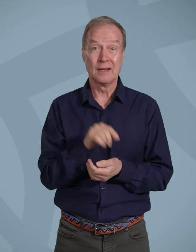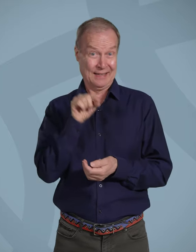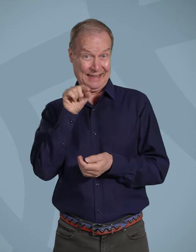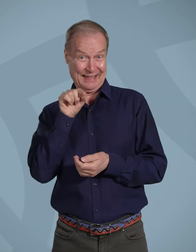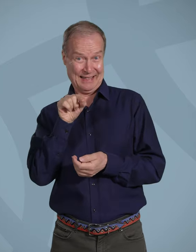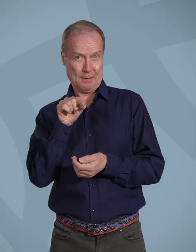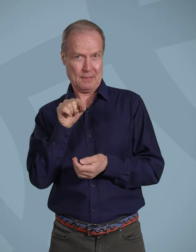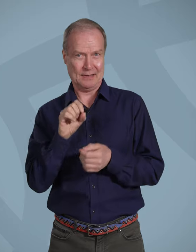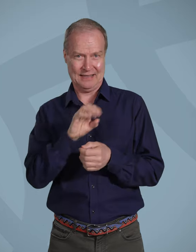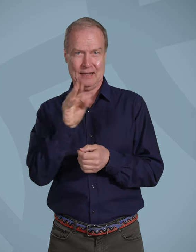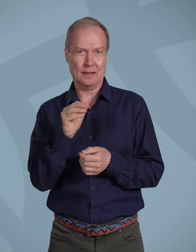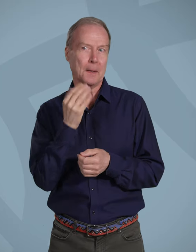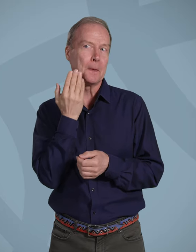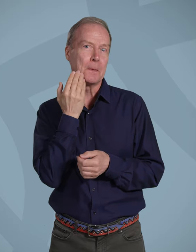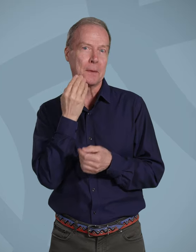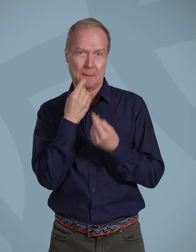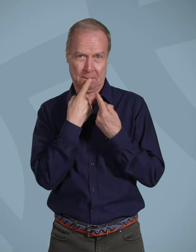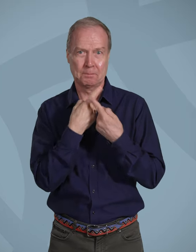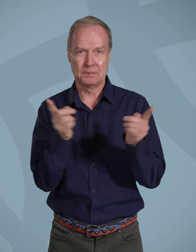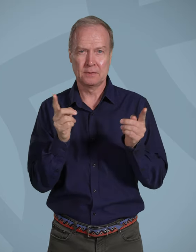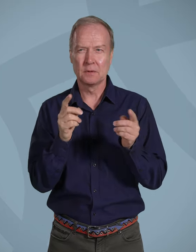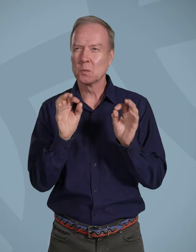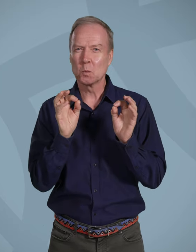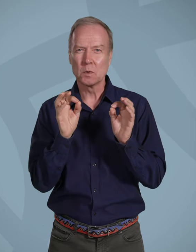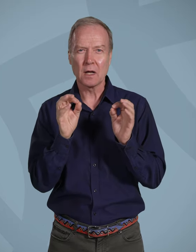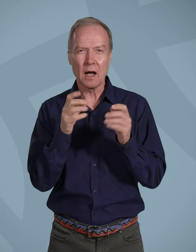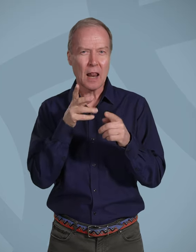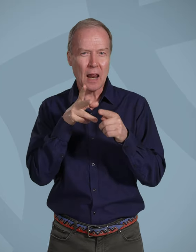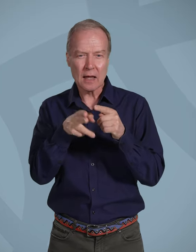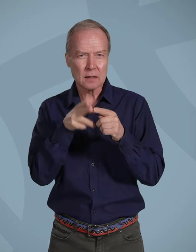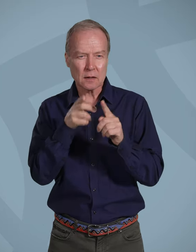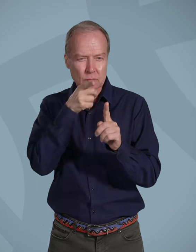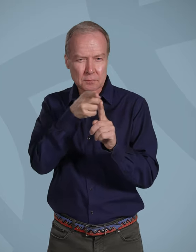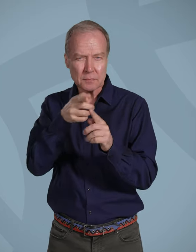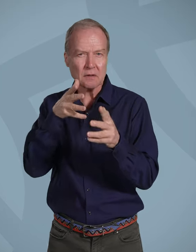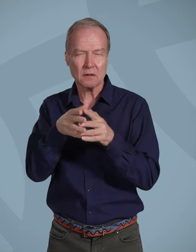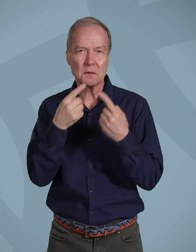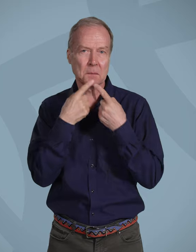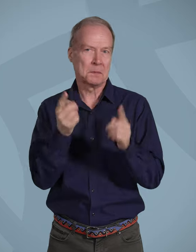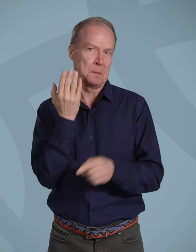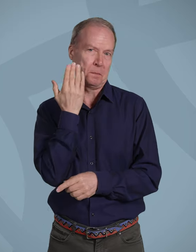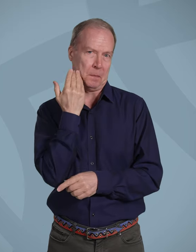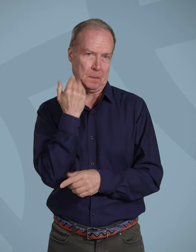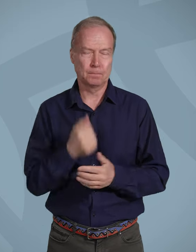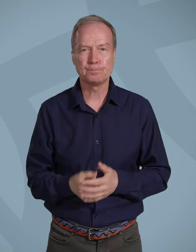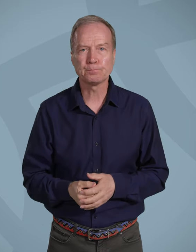STEA on tiedottanut nyt avustusleikkausten kohdentumisesta tarkemmin.